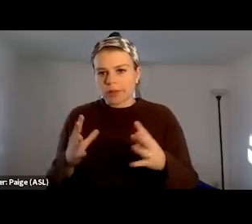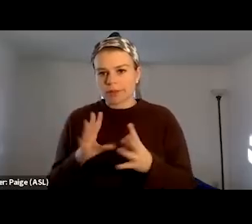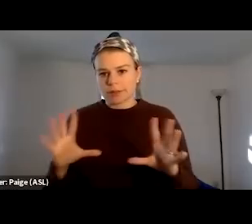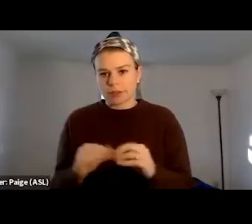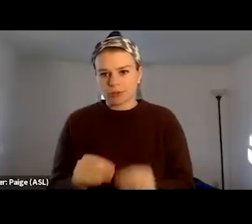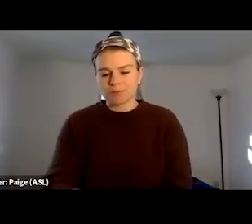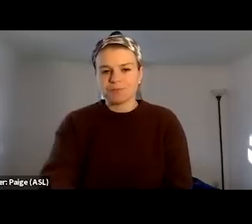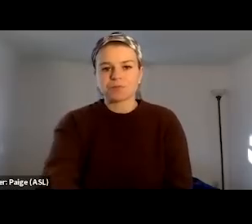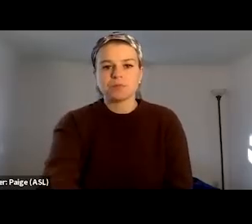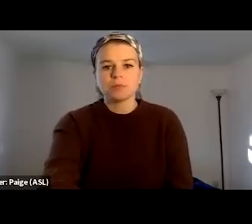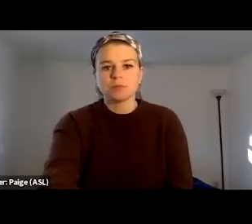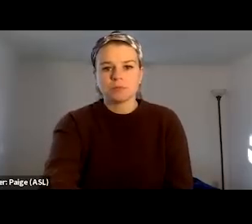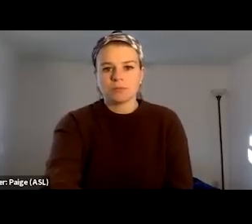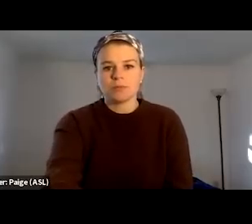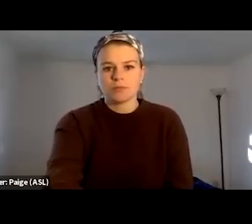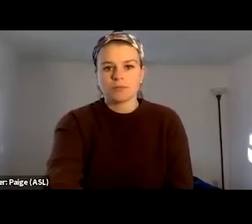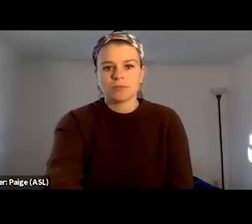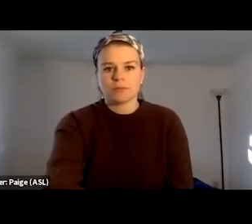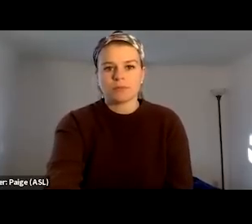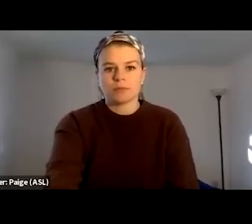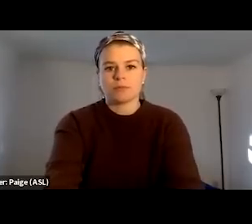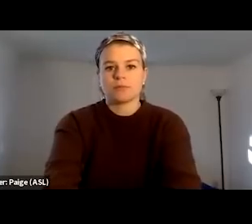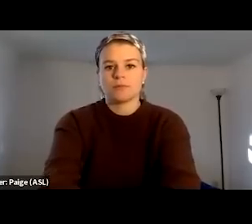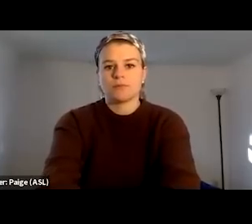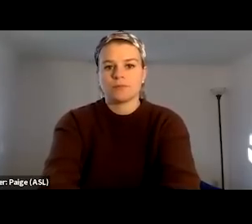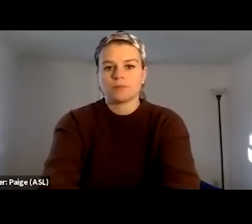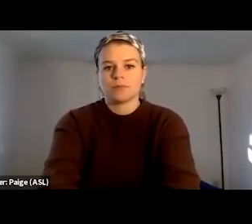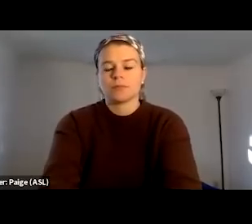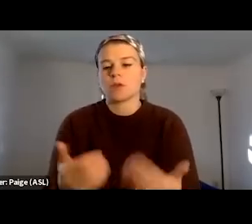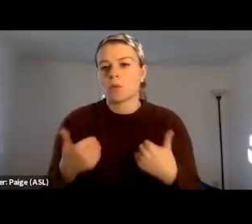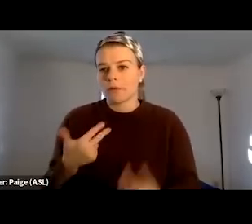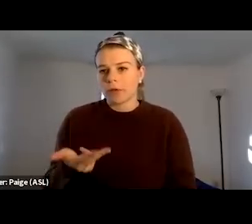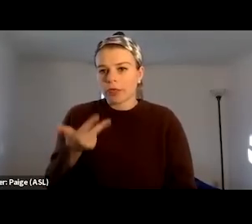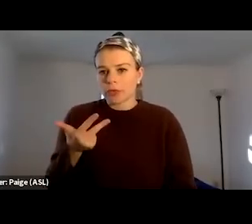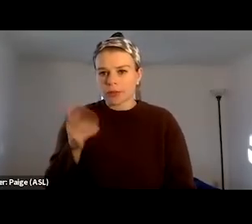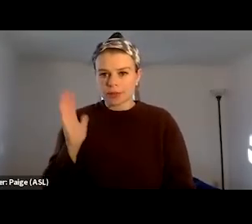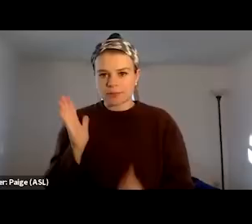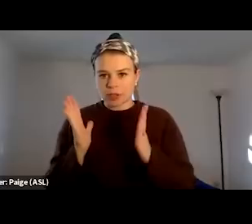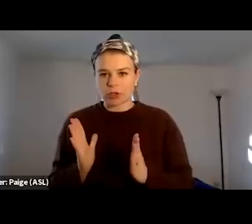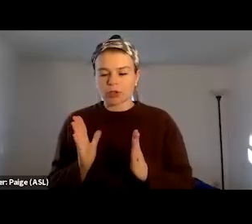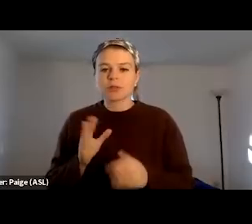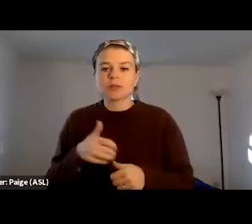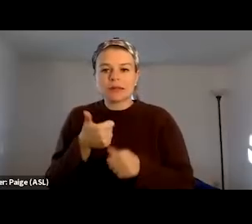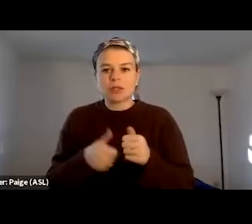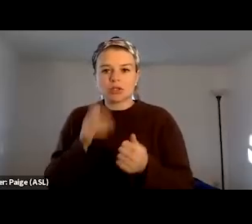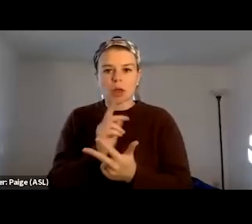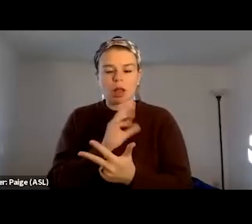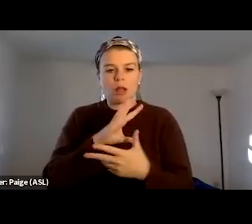Tenemos un distinguido panel de tres oradores, y cada uno de los oradores va a presentar durante unos 20 minutos.